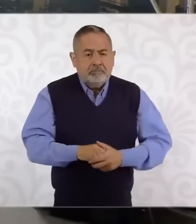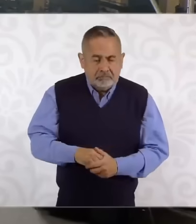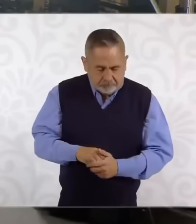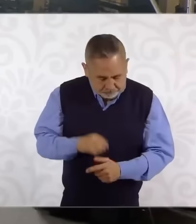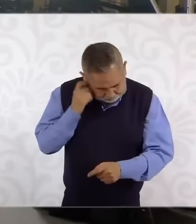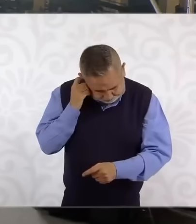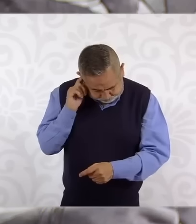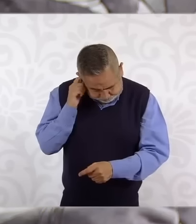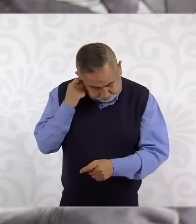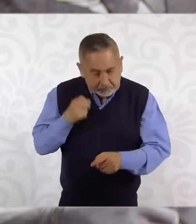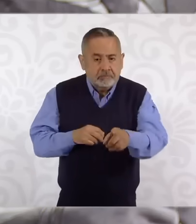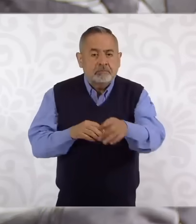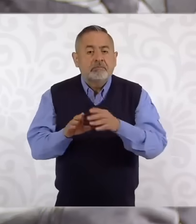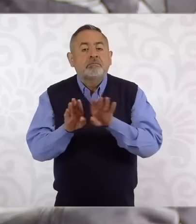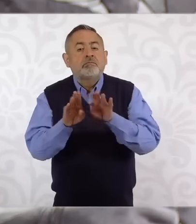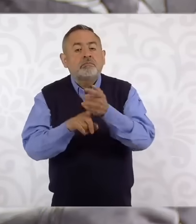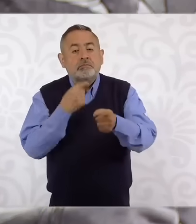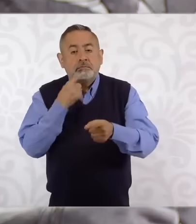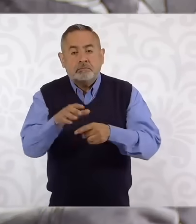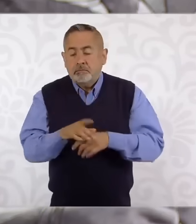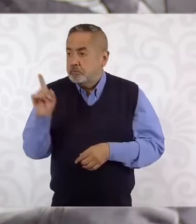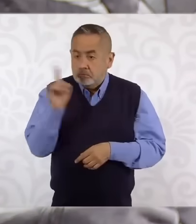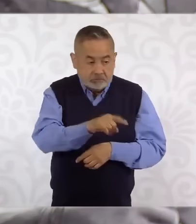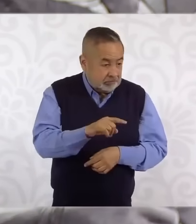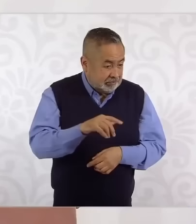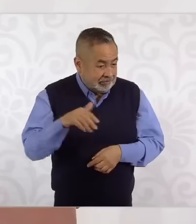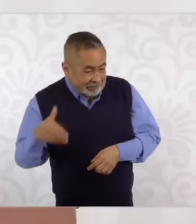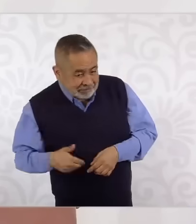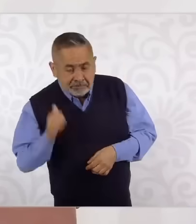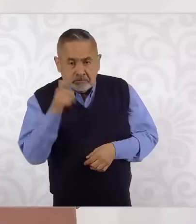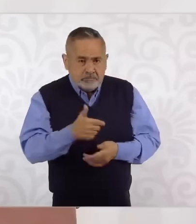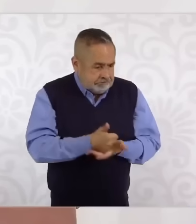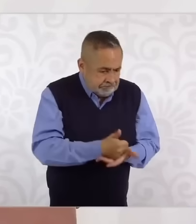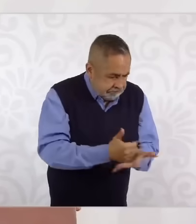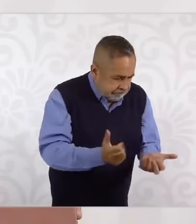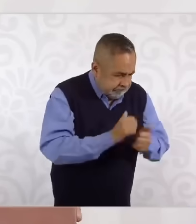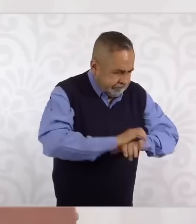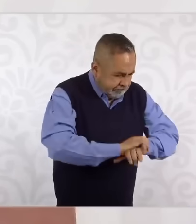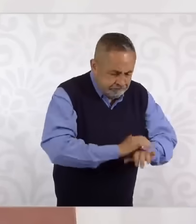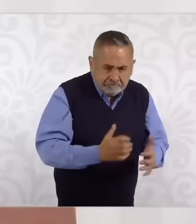se les proporcionan los los primeros auxilios. Se se trata de estabilizar. De inmediato se